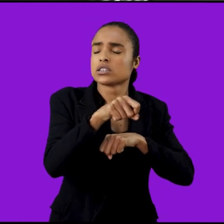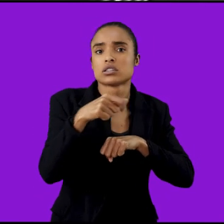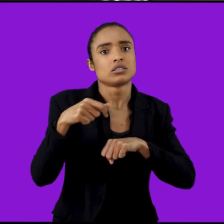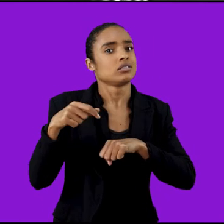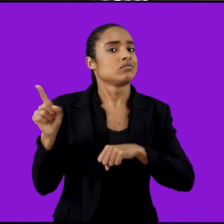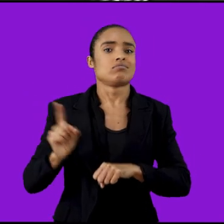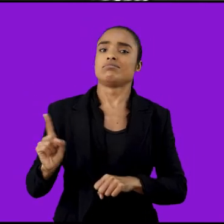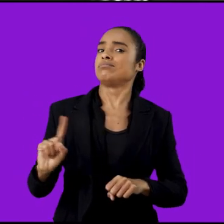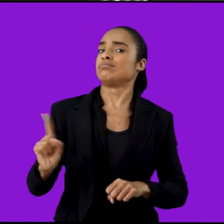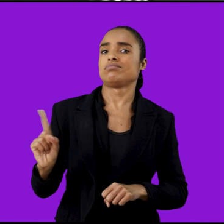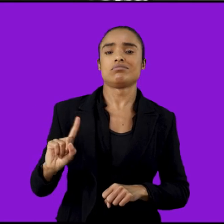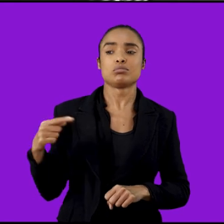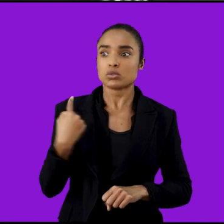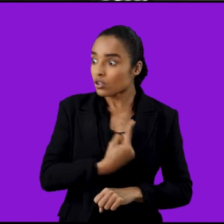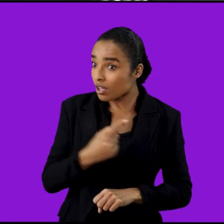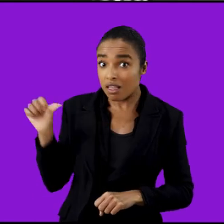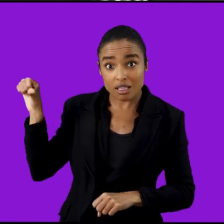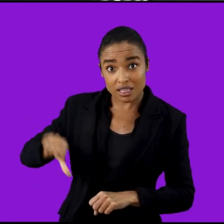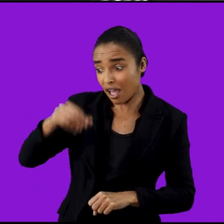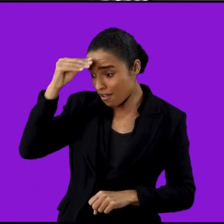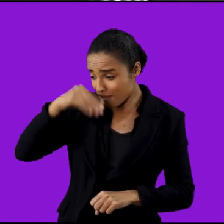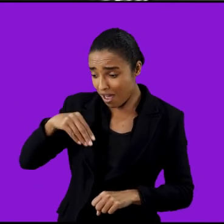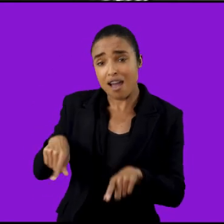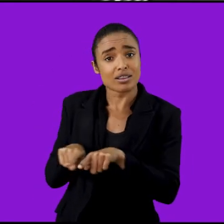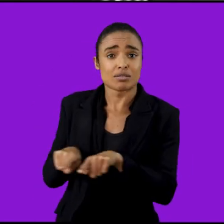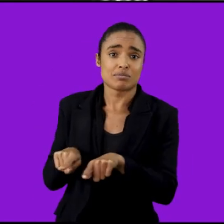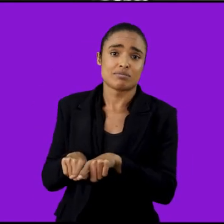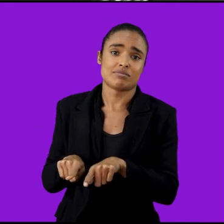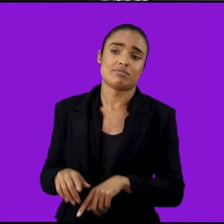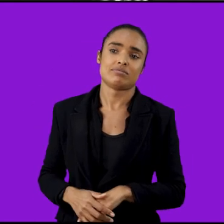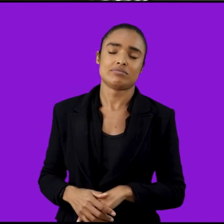Cê tinha uma coisa de não se mostrar vulnerável? Ah, sim. O orgulho